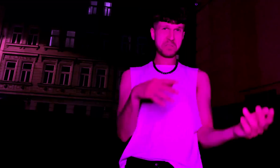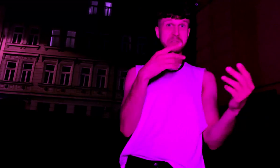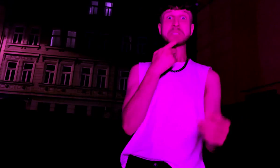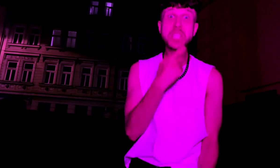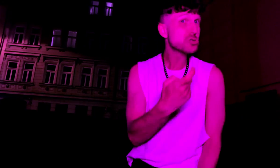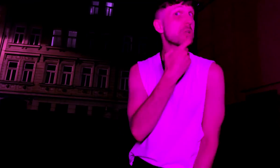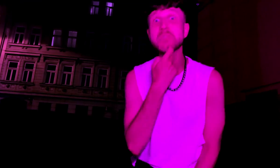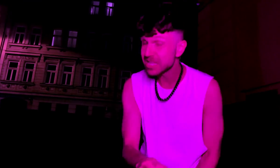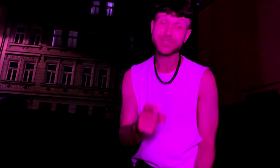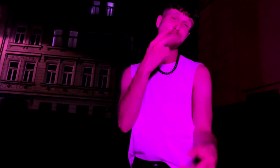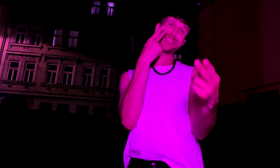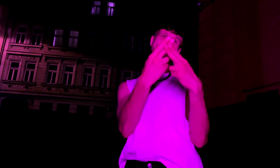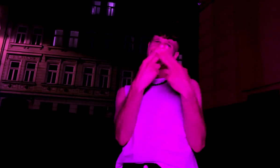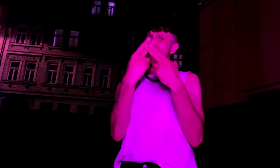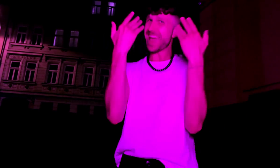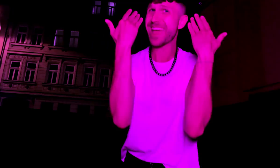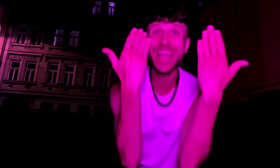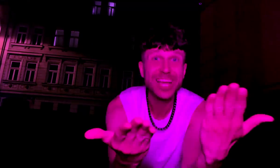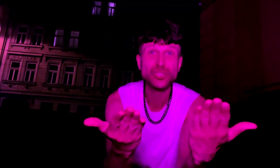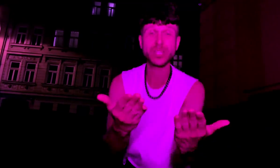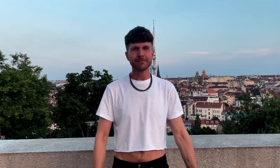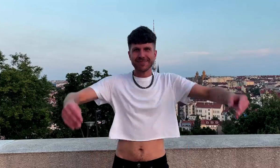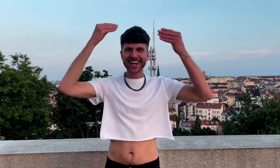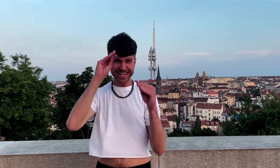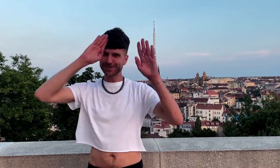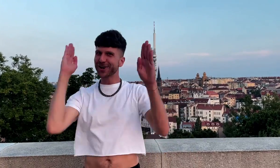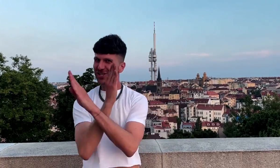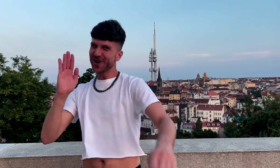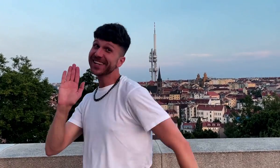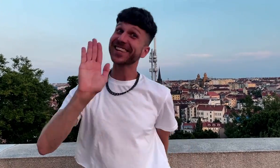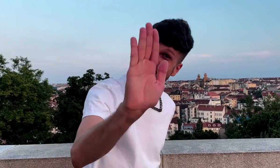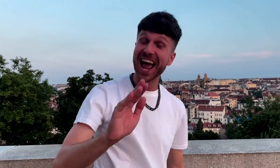Důležitý je to, co chceš teď. A já respektuji tvé rozhodnutí.